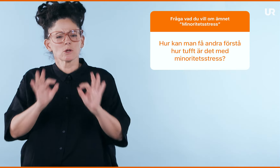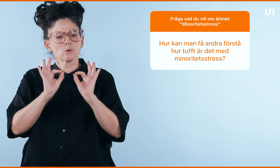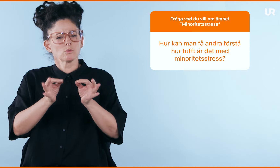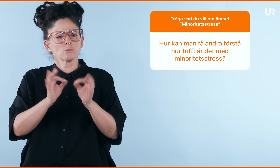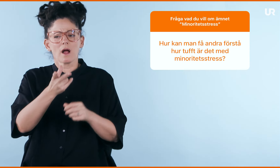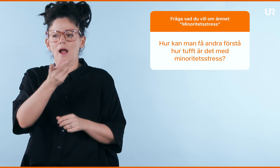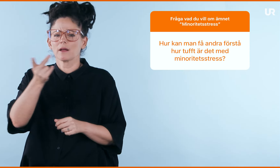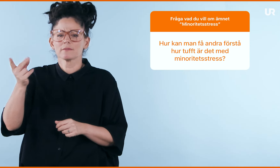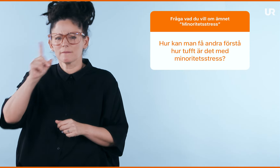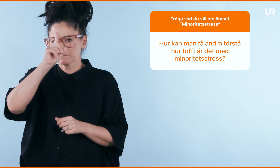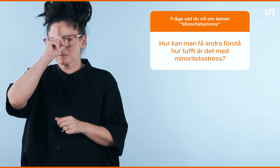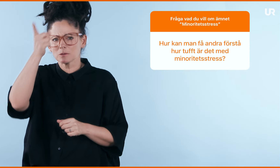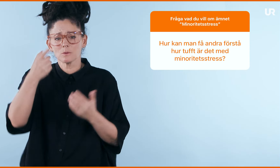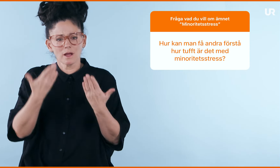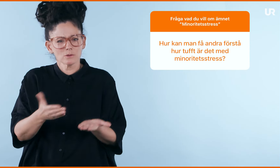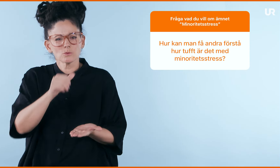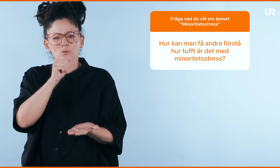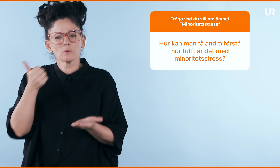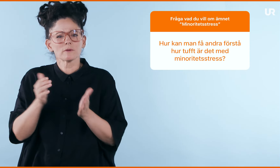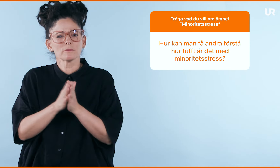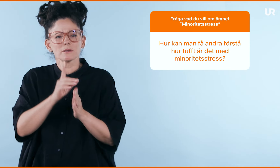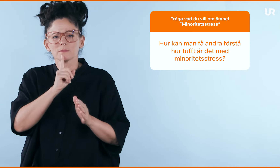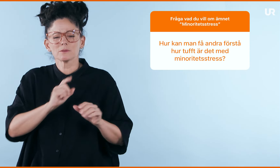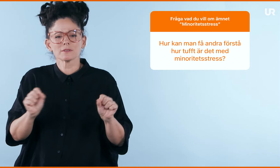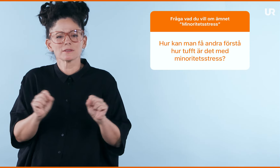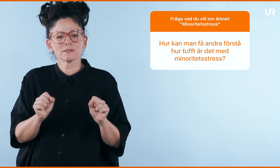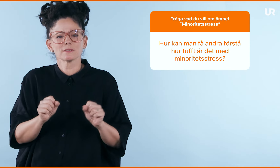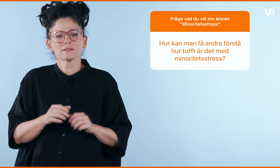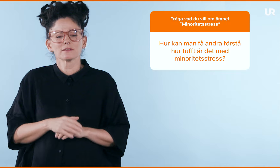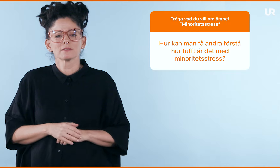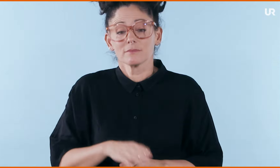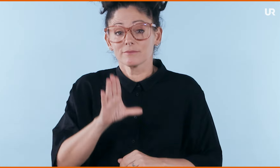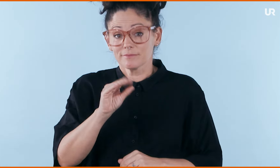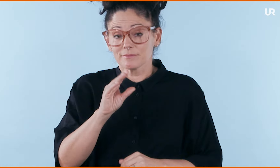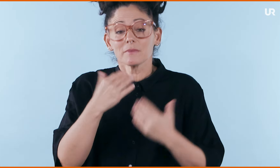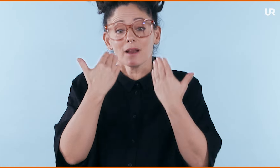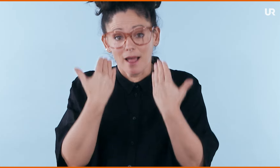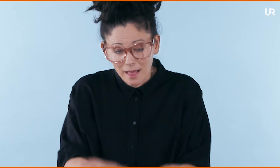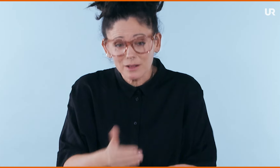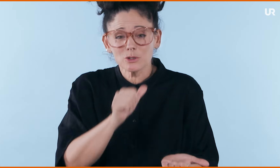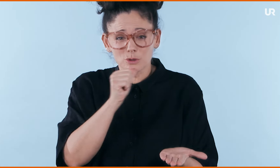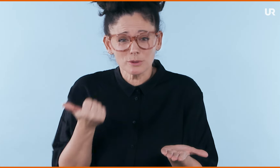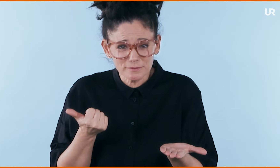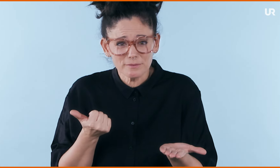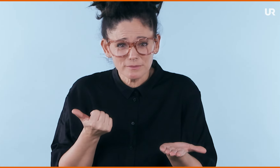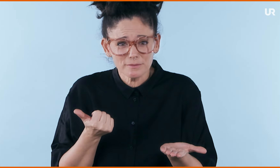Hur kan man få andra att förstå hur tufft det är med minoritetsstress? Det ÄR tufft!